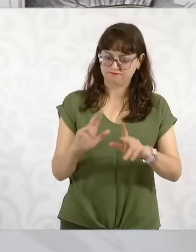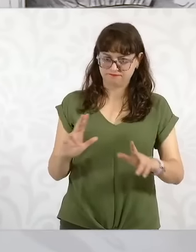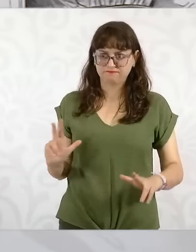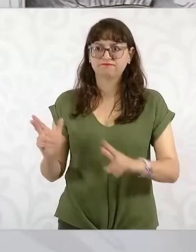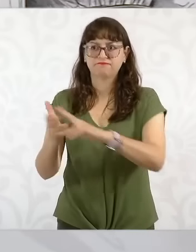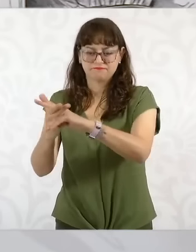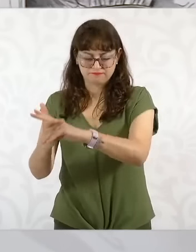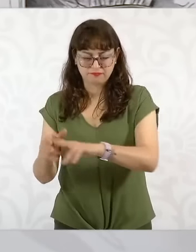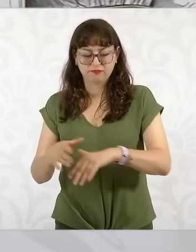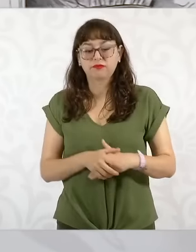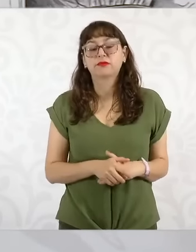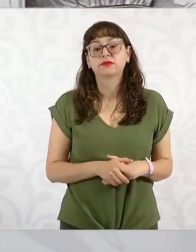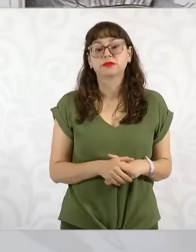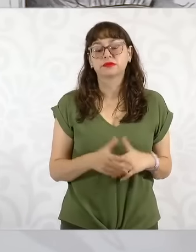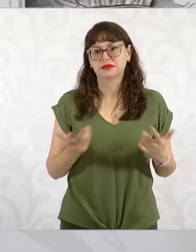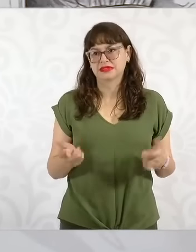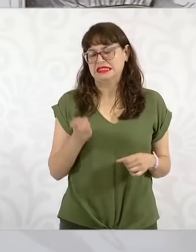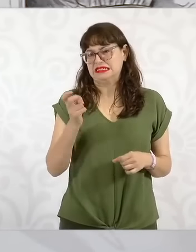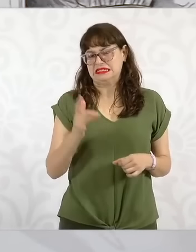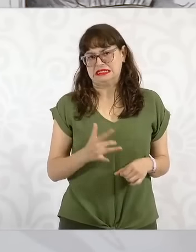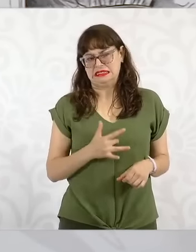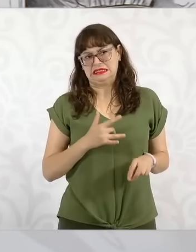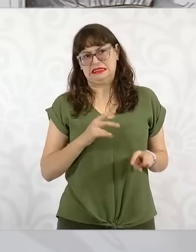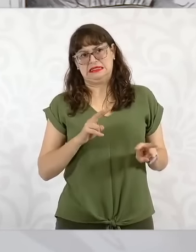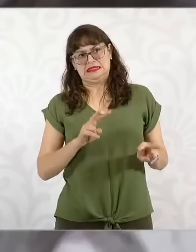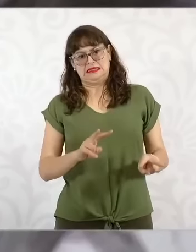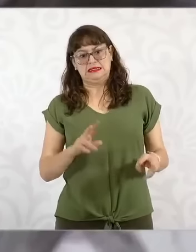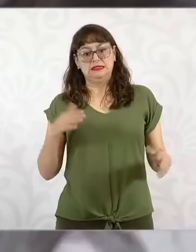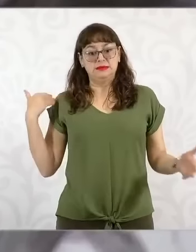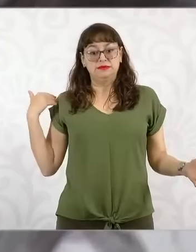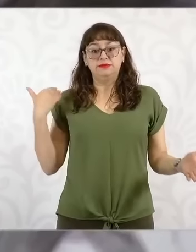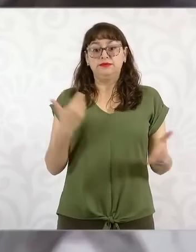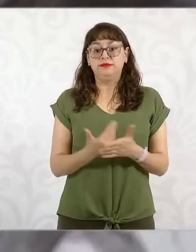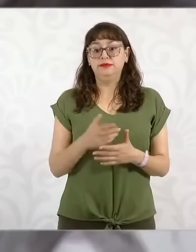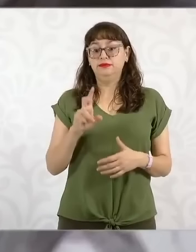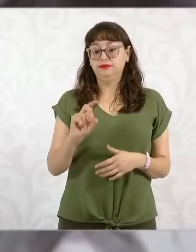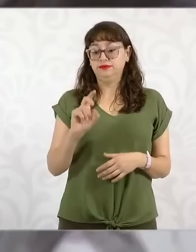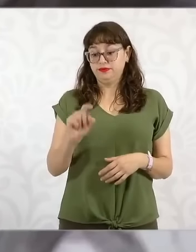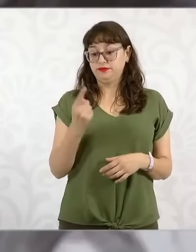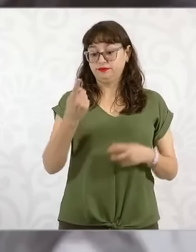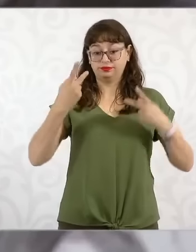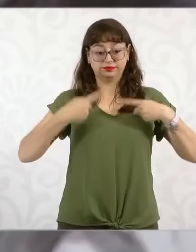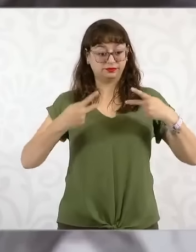indignación en Michoacán y en todo el país, al día de hoy se han realizado 31 detenciones. Todos de